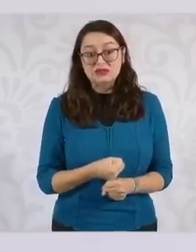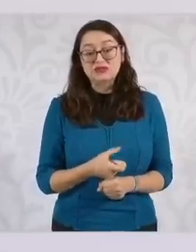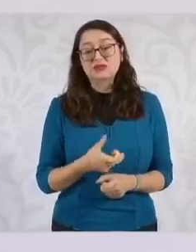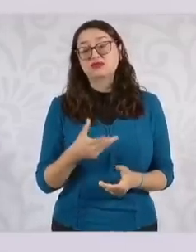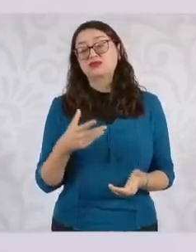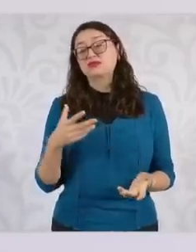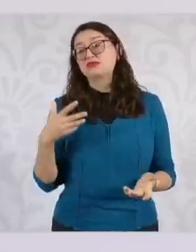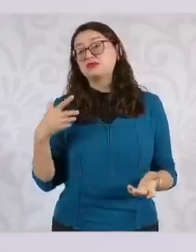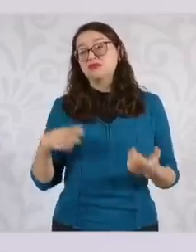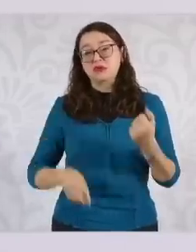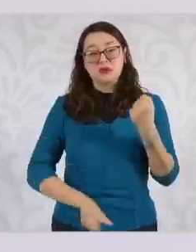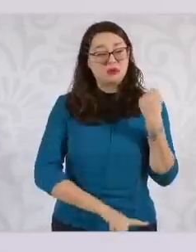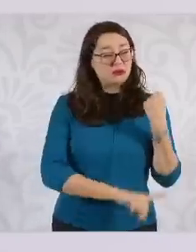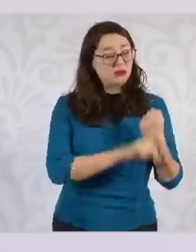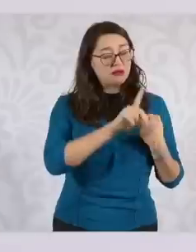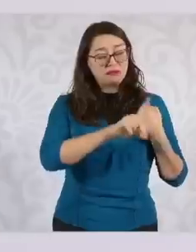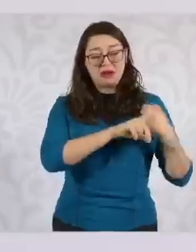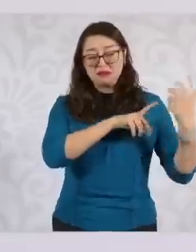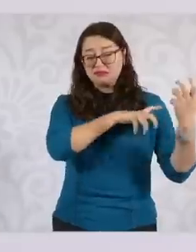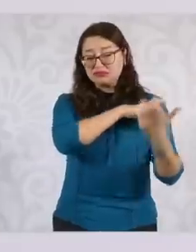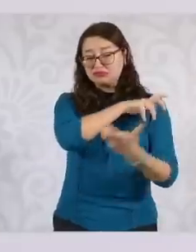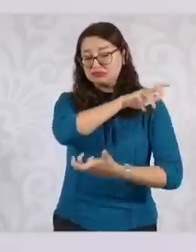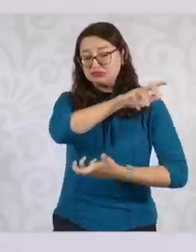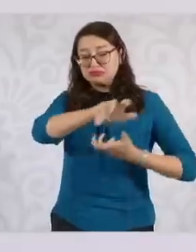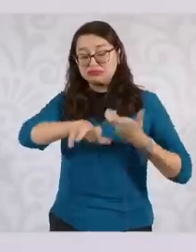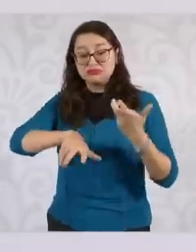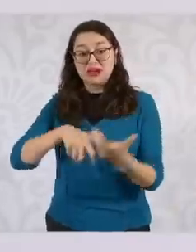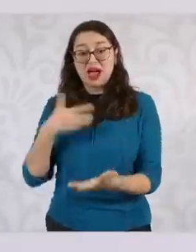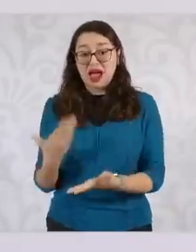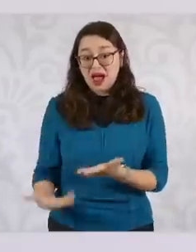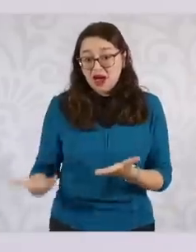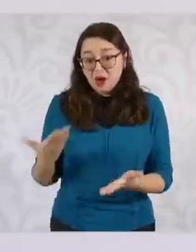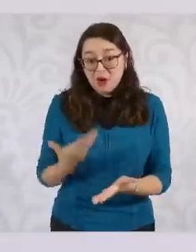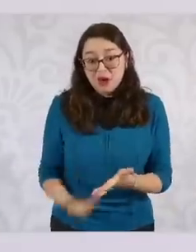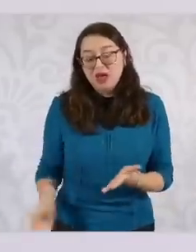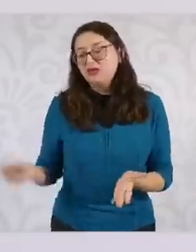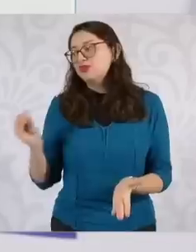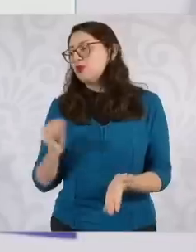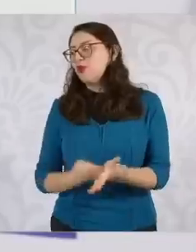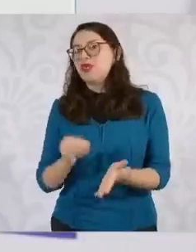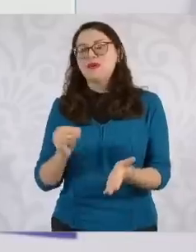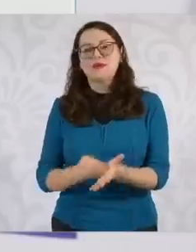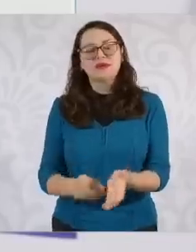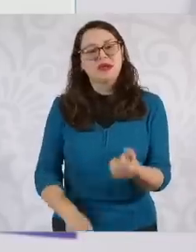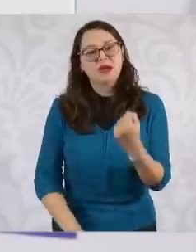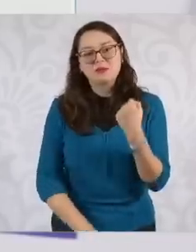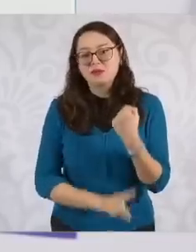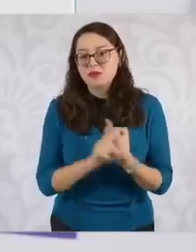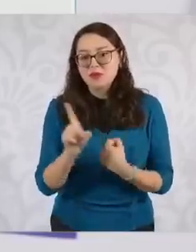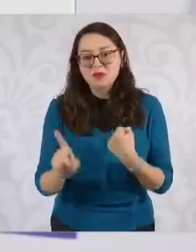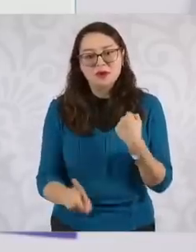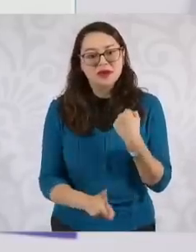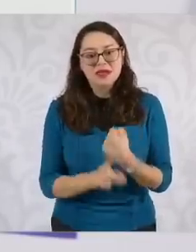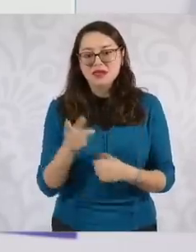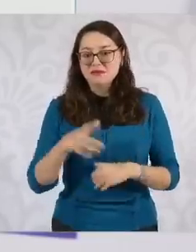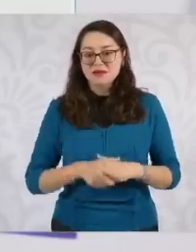hasta la fecha que llevaron un crecimiento de los